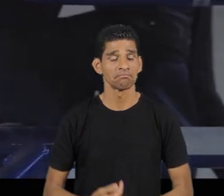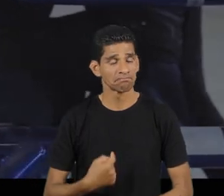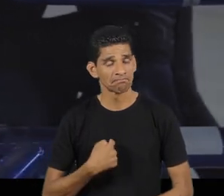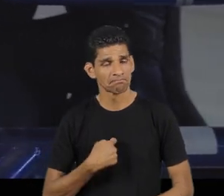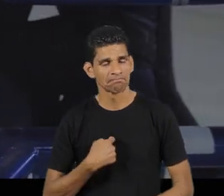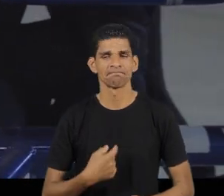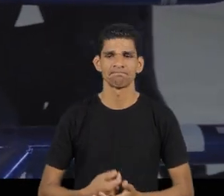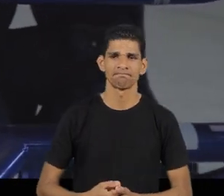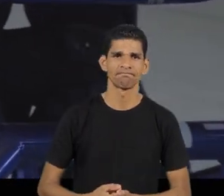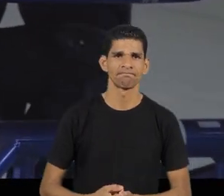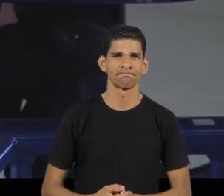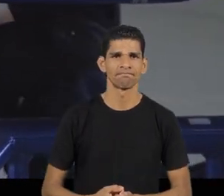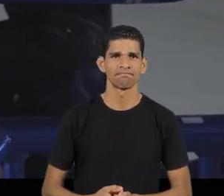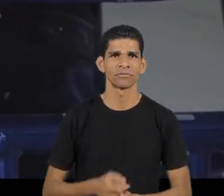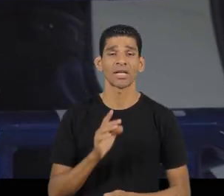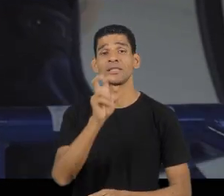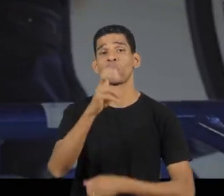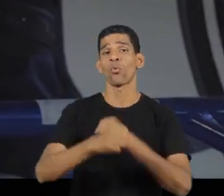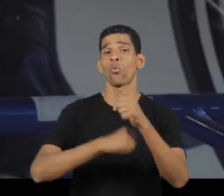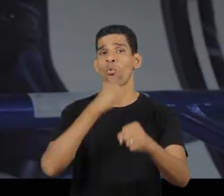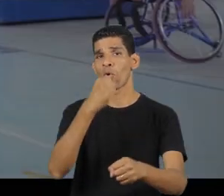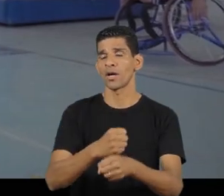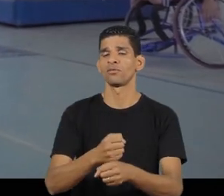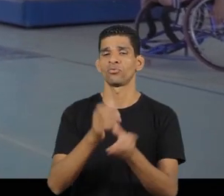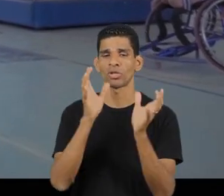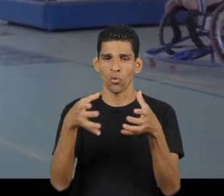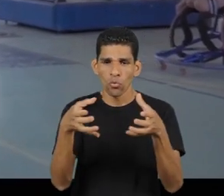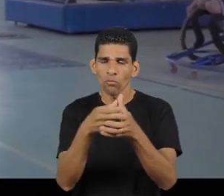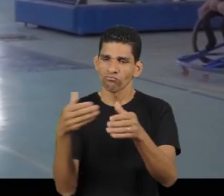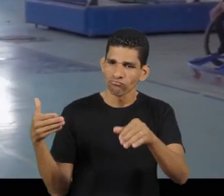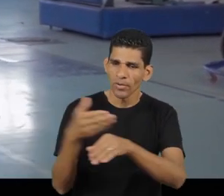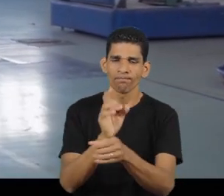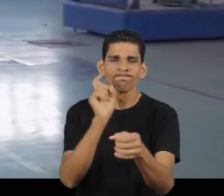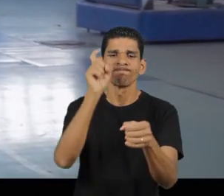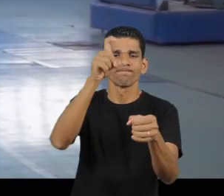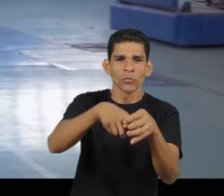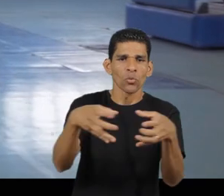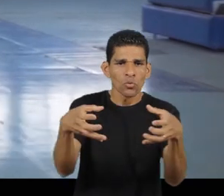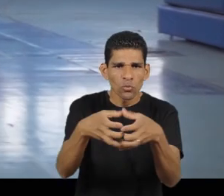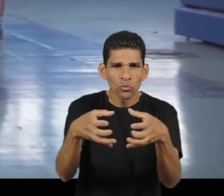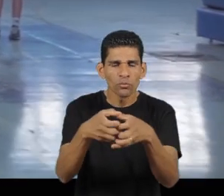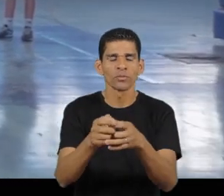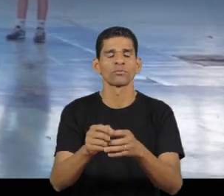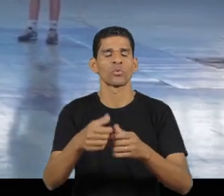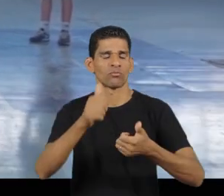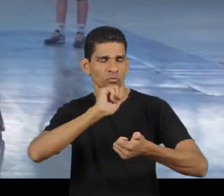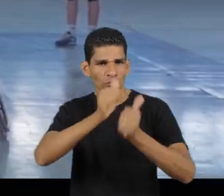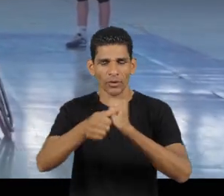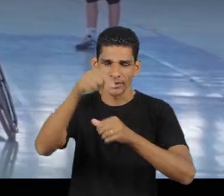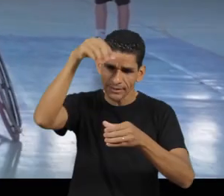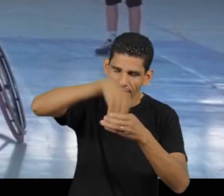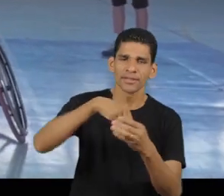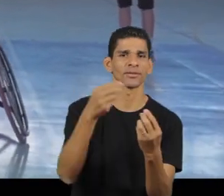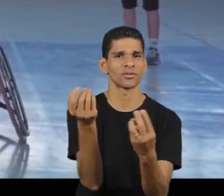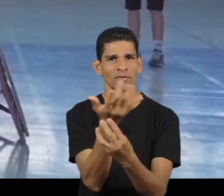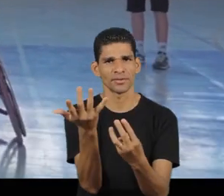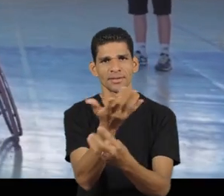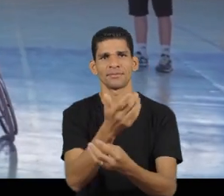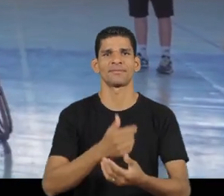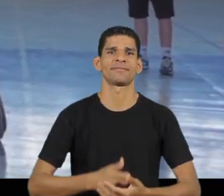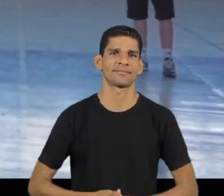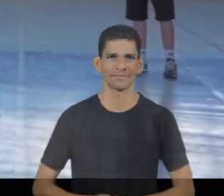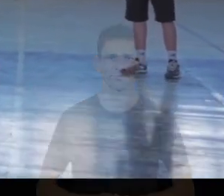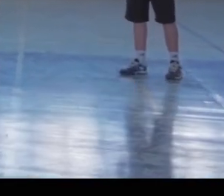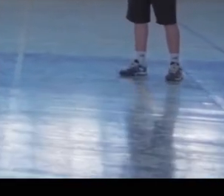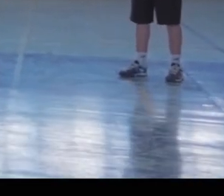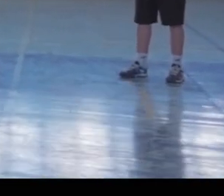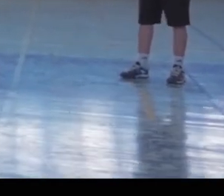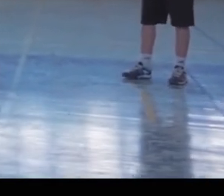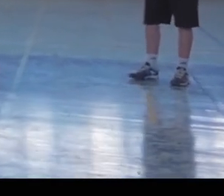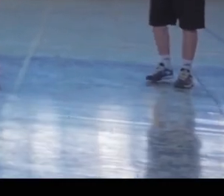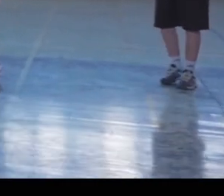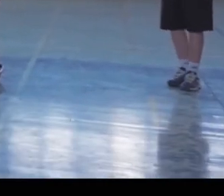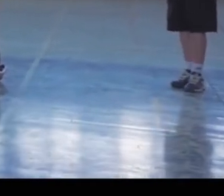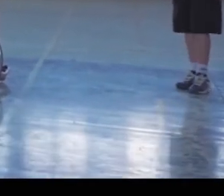Então faz já cinco anos que eu tenho esse vínculo aqui com o esporte na UFSM.